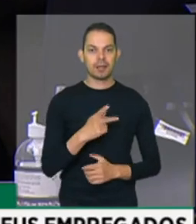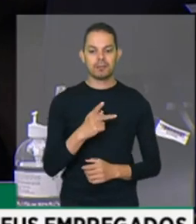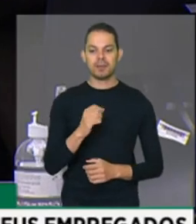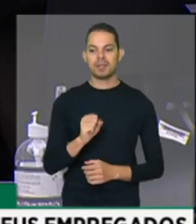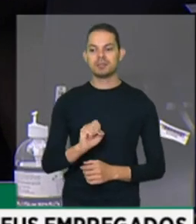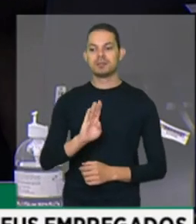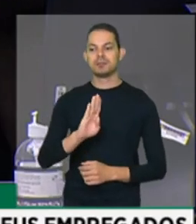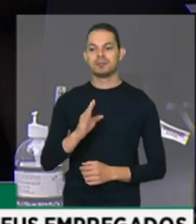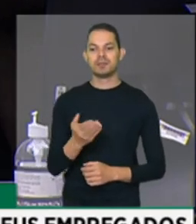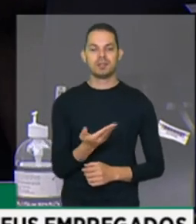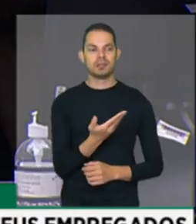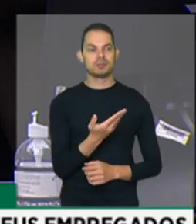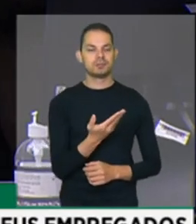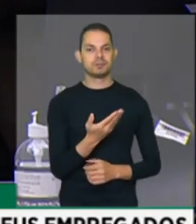ORIENTAÇÃO DO PSB? [PRESIDENTE]: SIM, ANTES DE